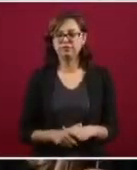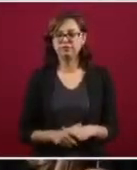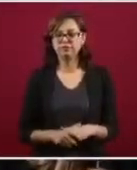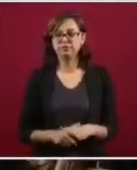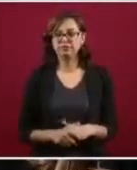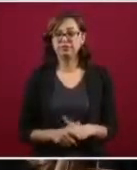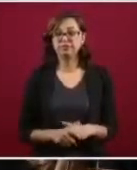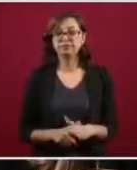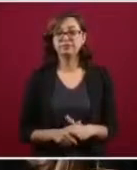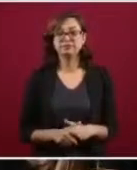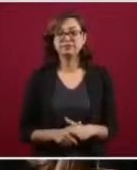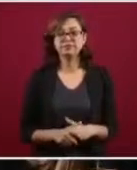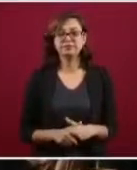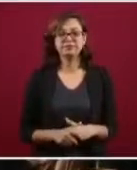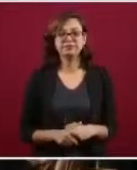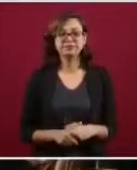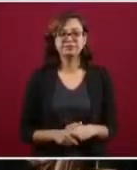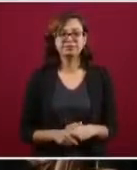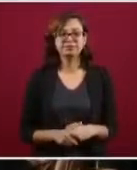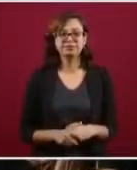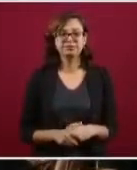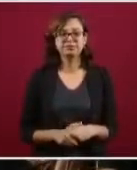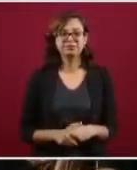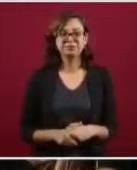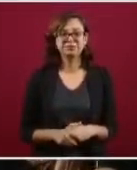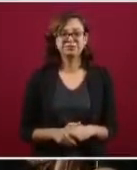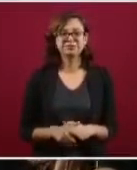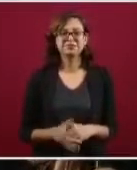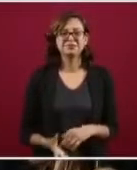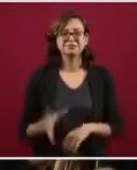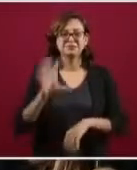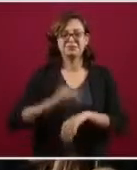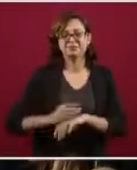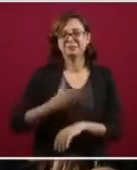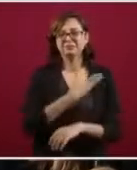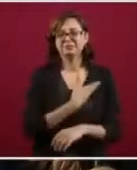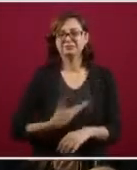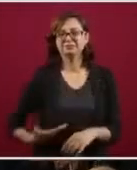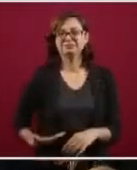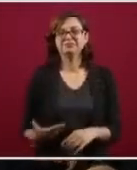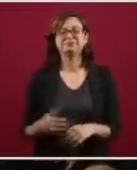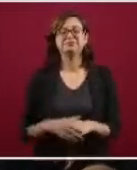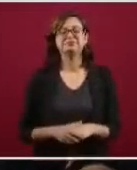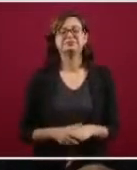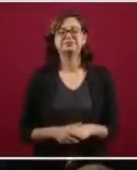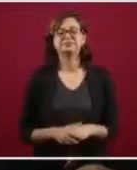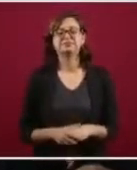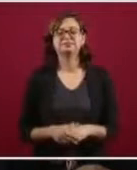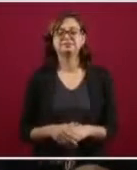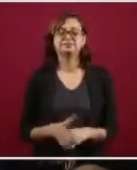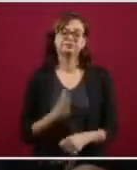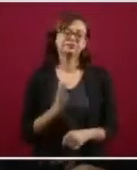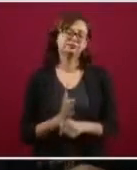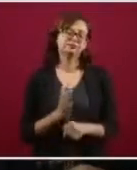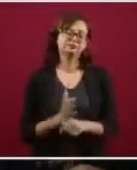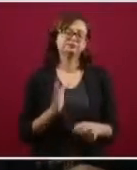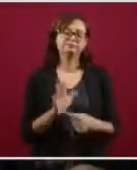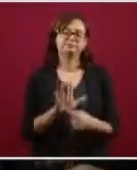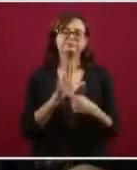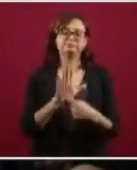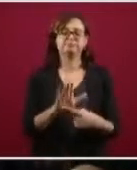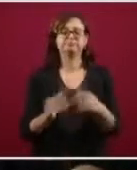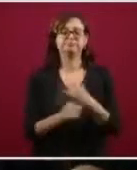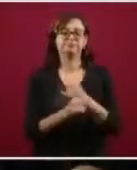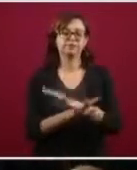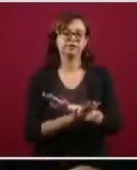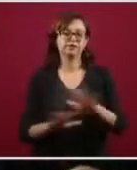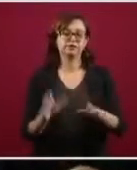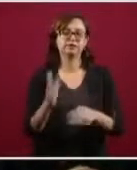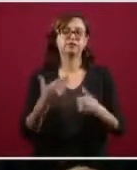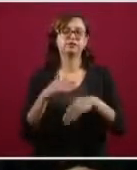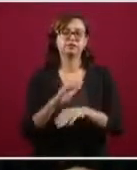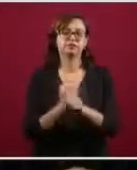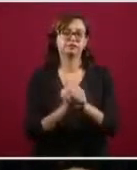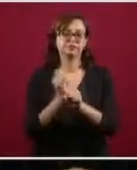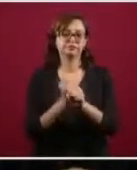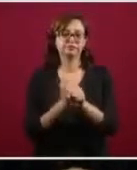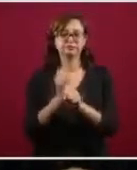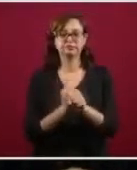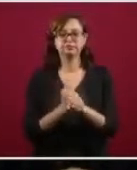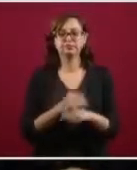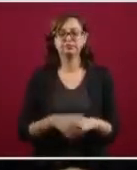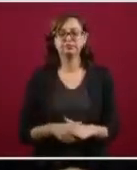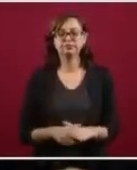Por instrucciones del señor presidente, damos a ustedes el estado que guarda las investigaciones.